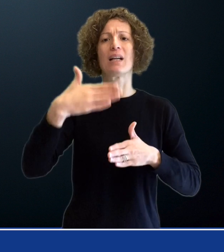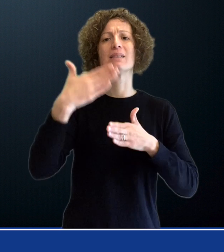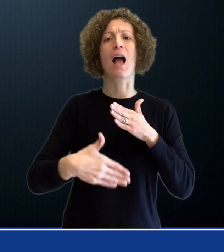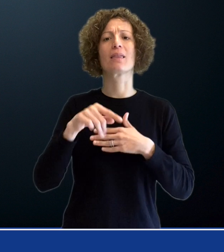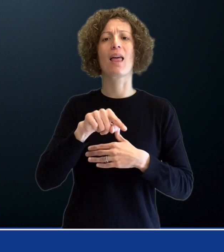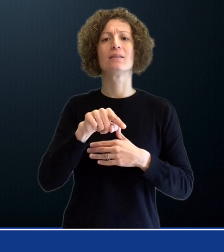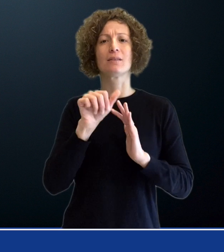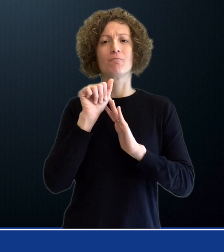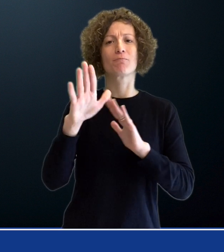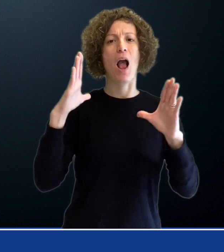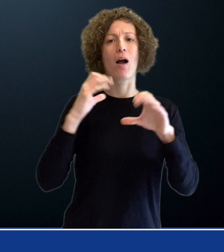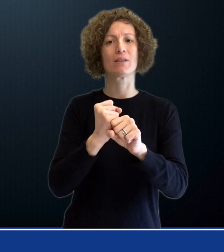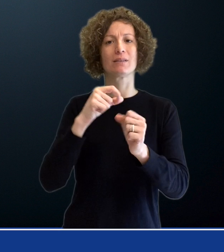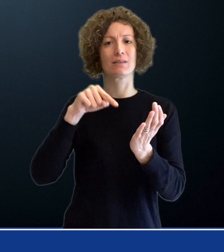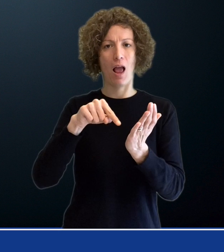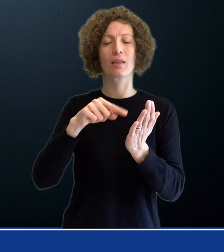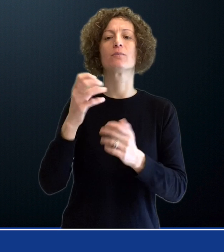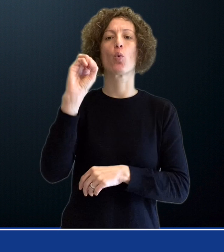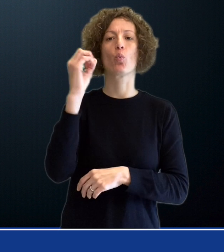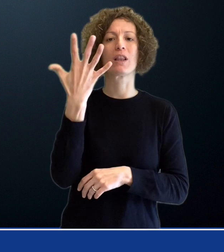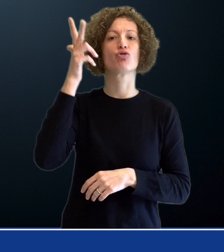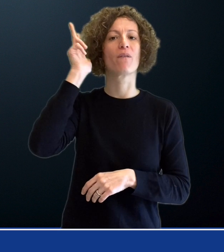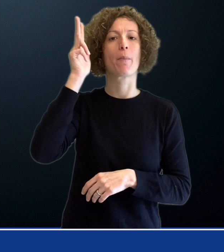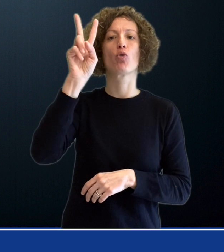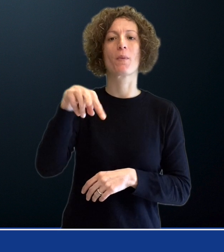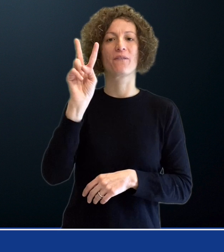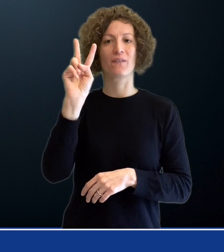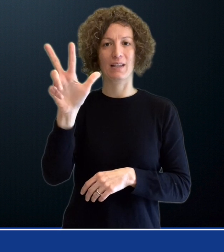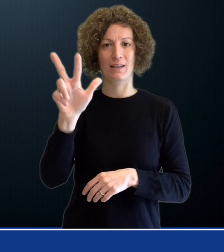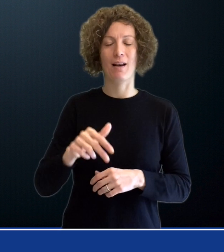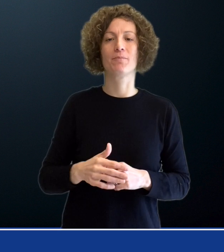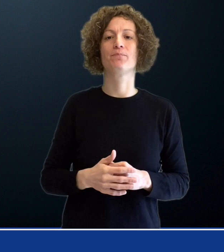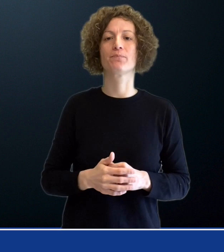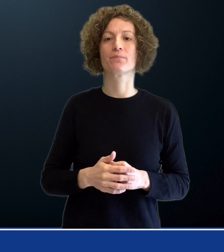La scadenza per l’invio degli abstract è il 15 febbraio 2023.